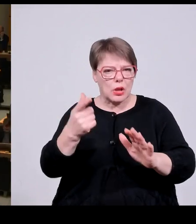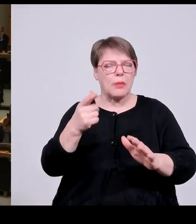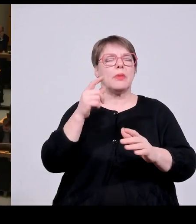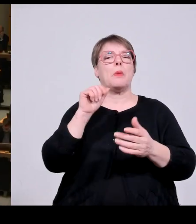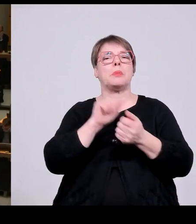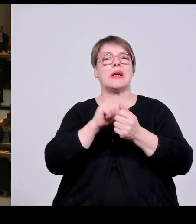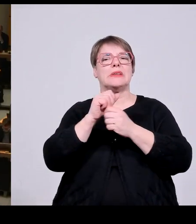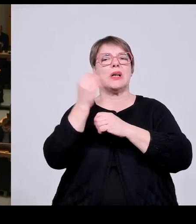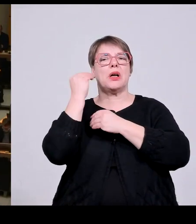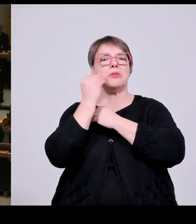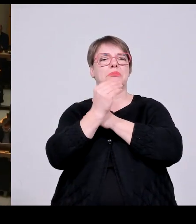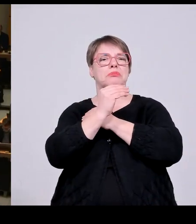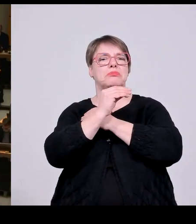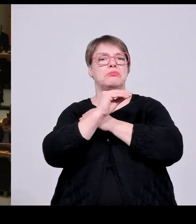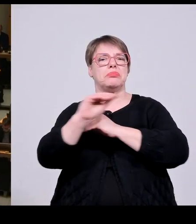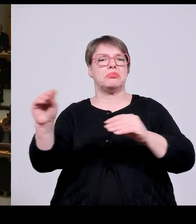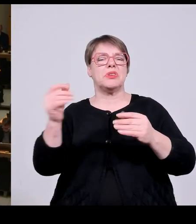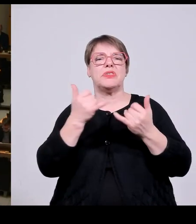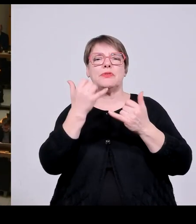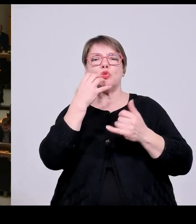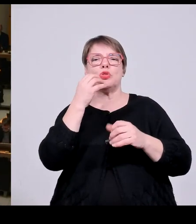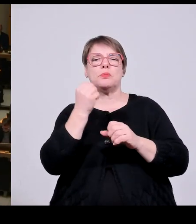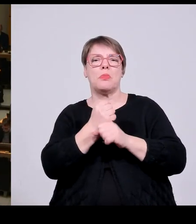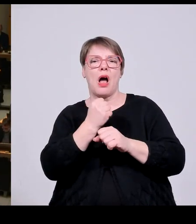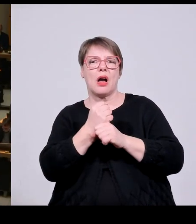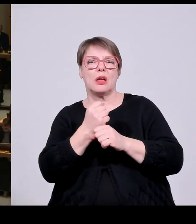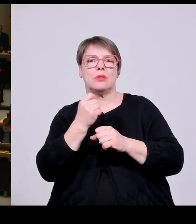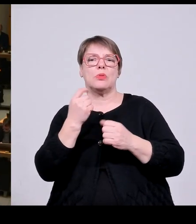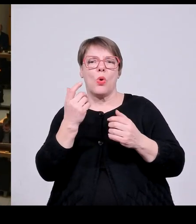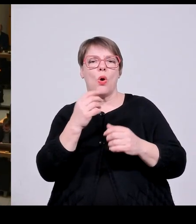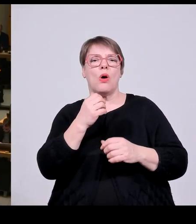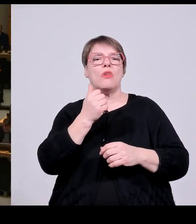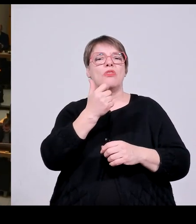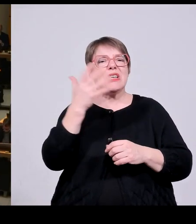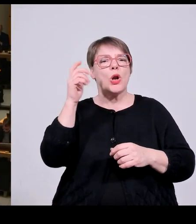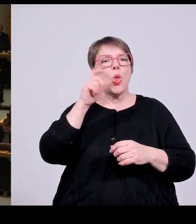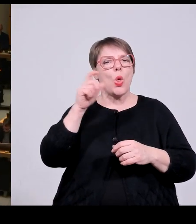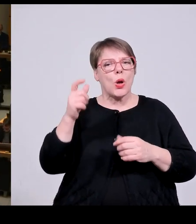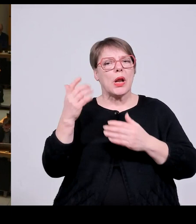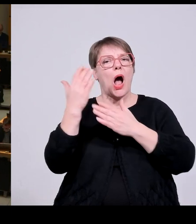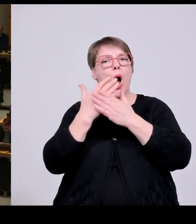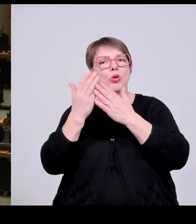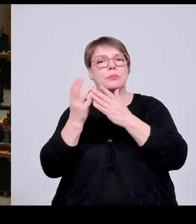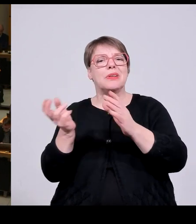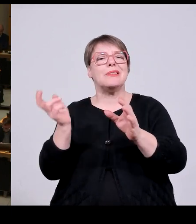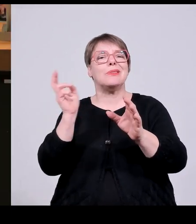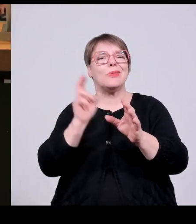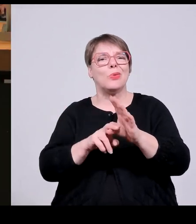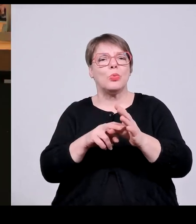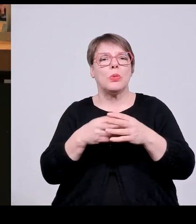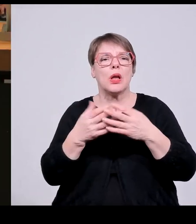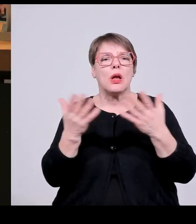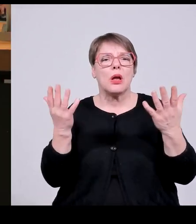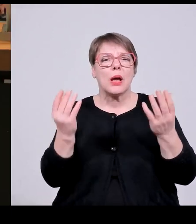Zahlen Sie den Leuten versprochen. (Beifall) (Rednerwechsel) Herr Kollege, ich darf Sie fragen, ob Sie eine Zwischenfrage des Abgeordneten Hansel von der FDP Fraktion